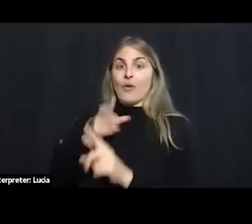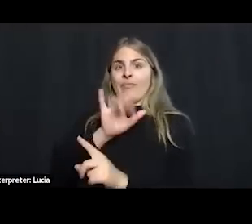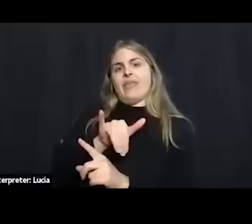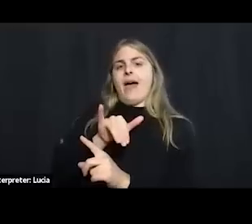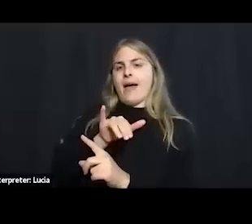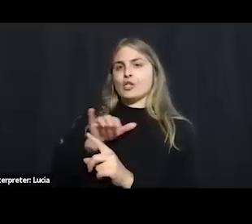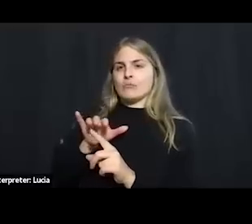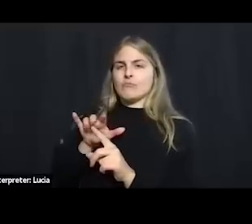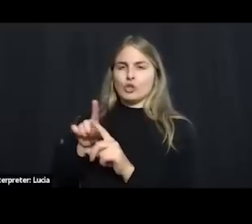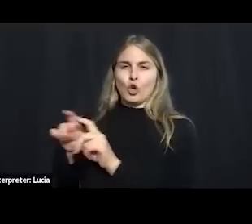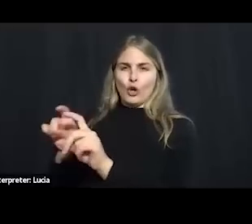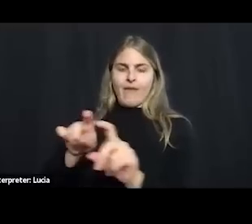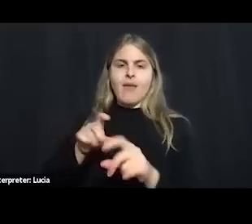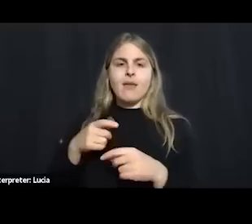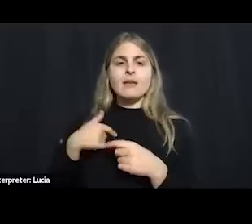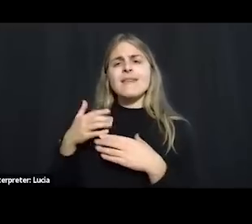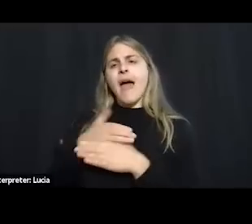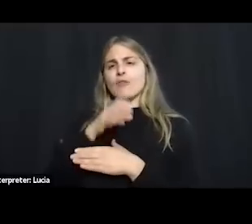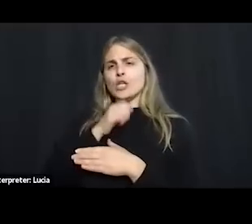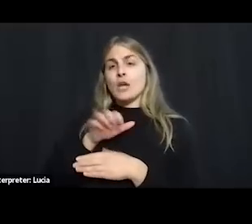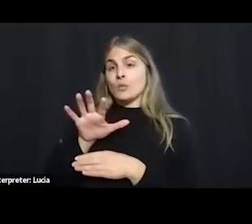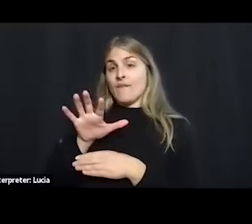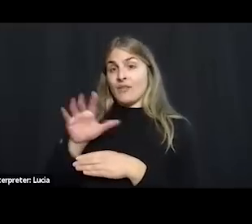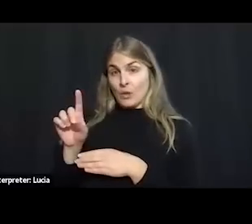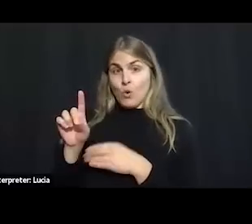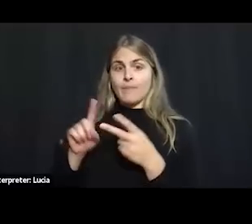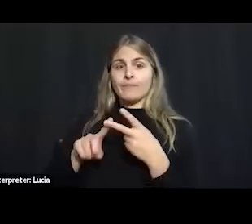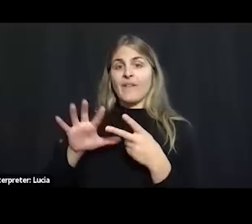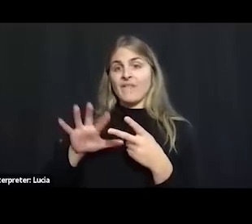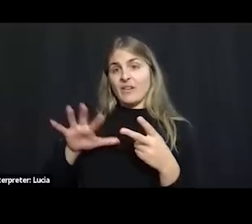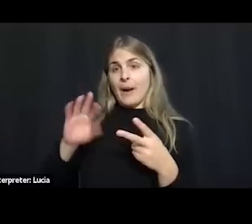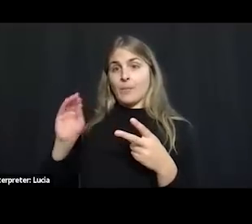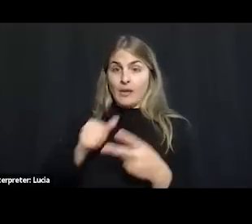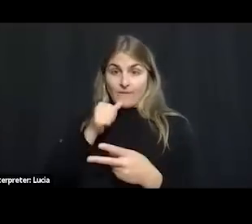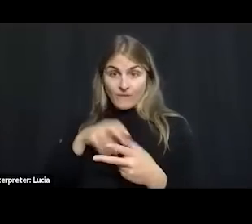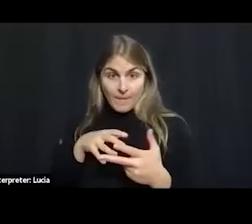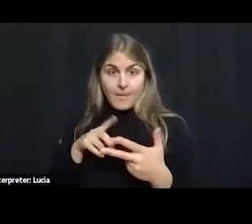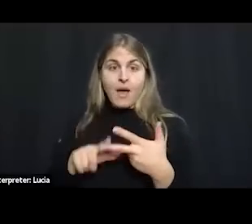La edad promedio de la muestra fue de 51 años, 55 % eran mujeres, 79 % blancos,